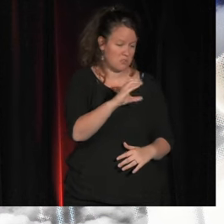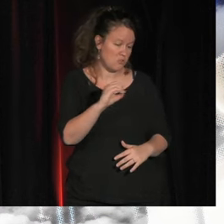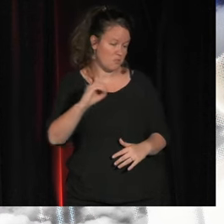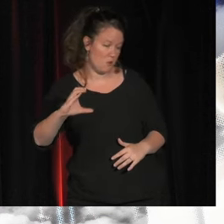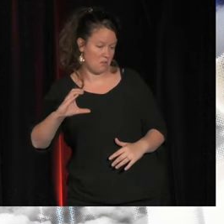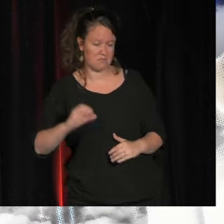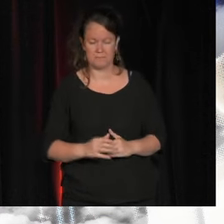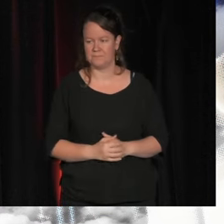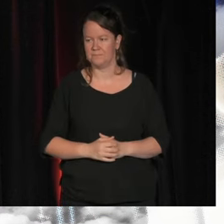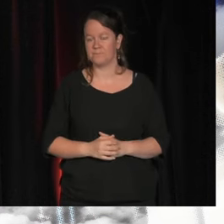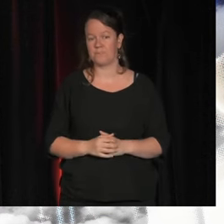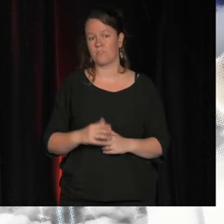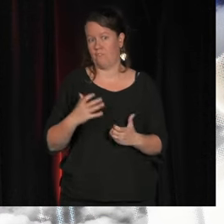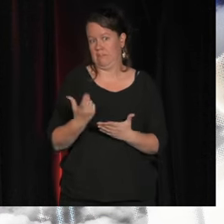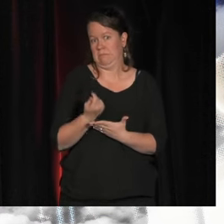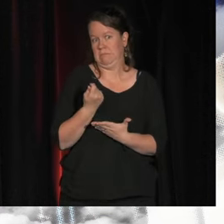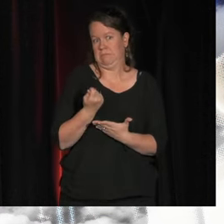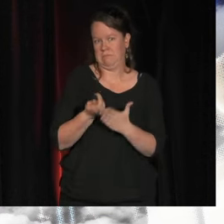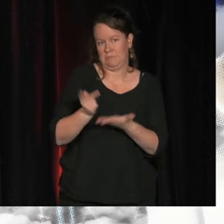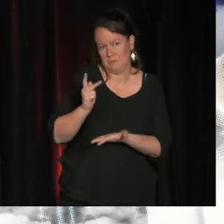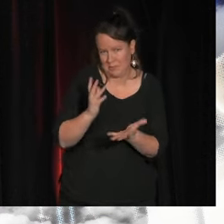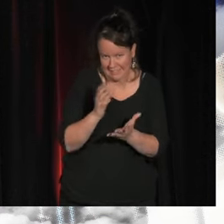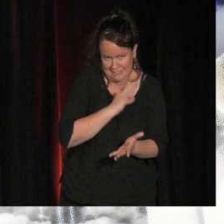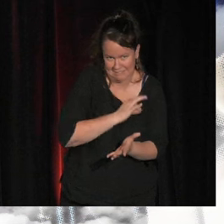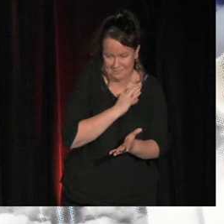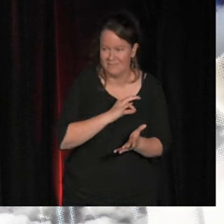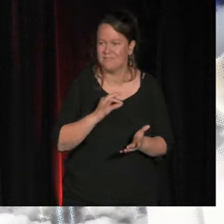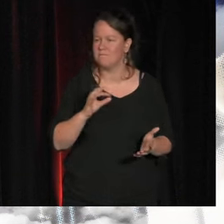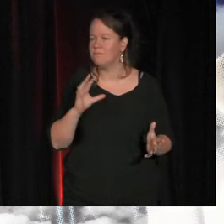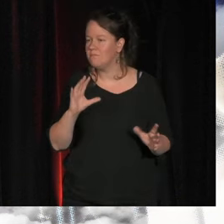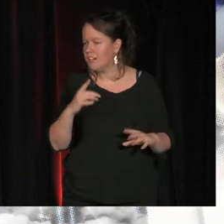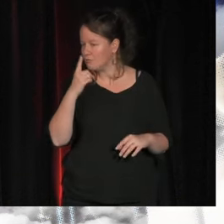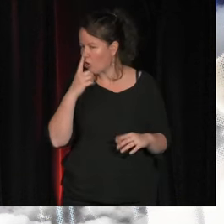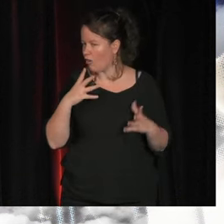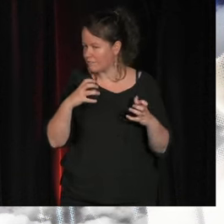Je pense quand même qu'ils avaient envie de faire du AAA dans la mesure